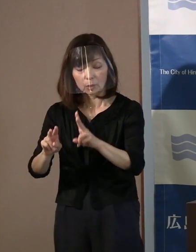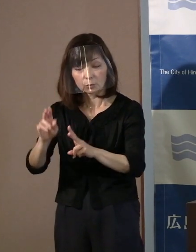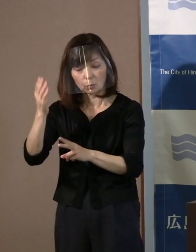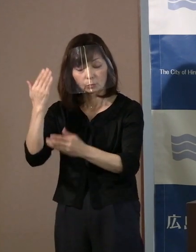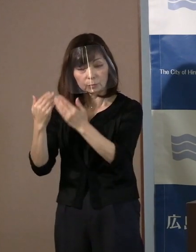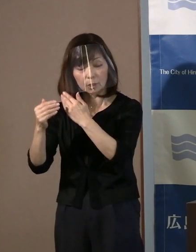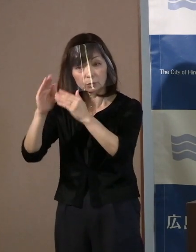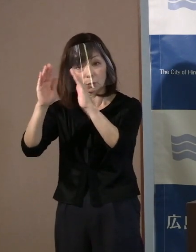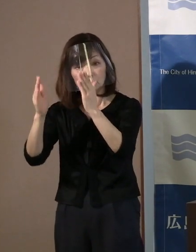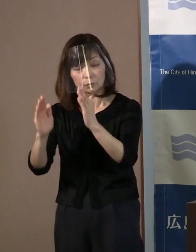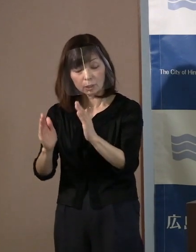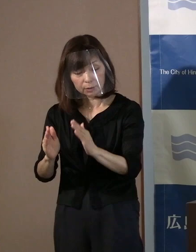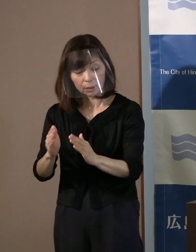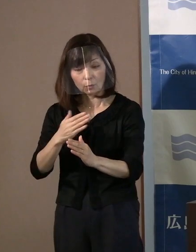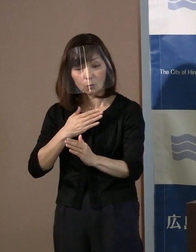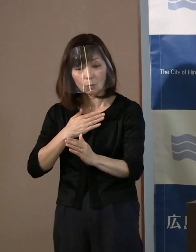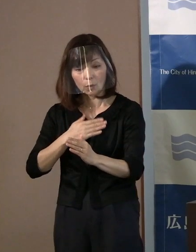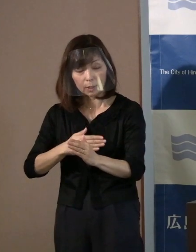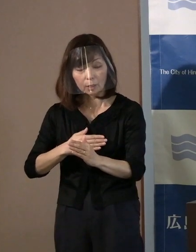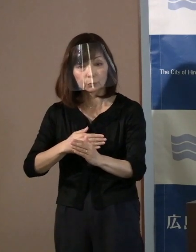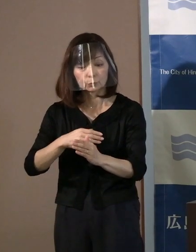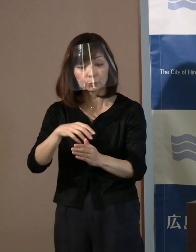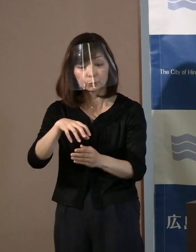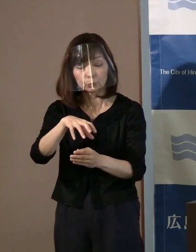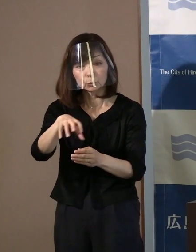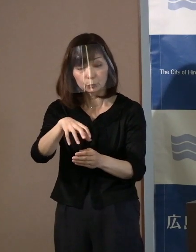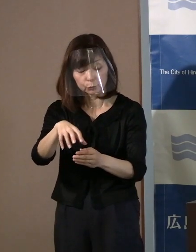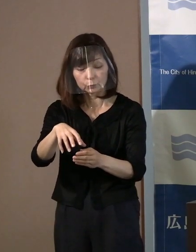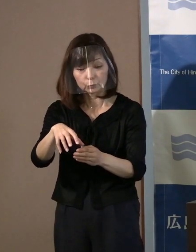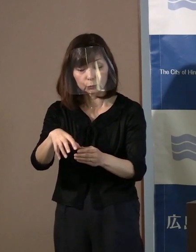切り取りを行いまして､ その切り取ったものについては､